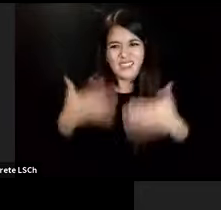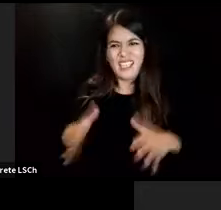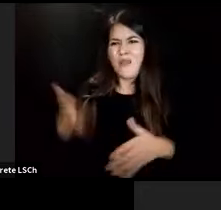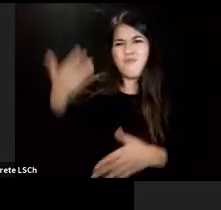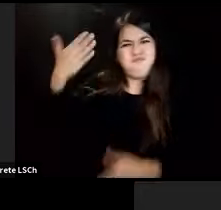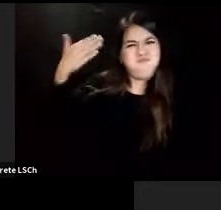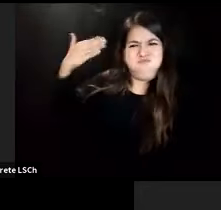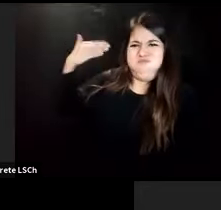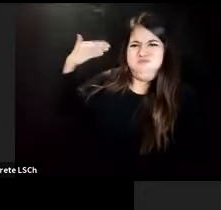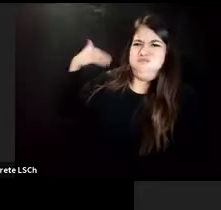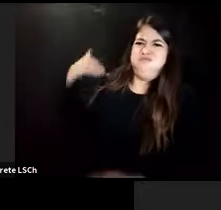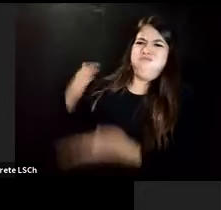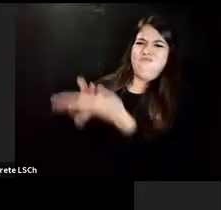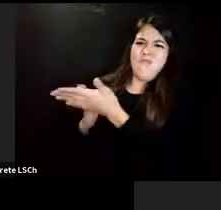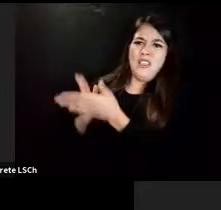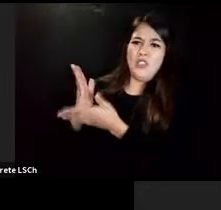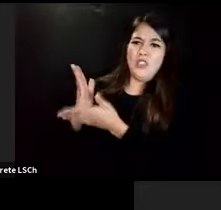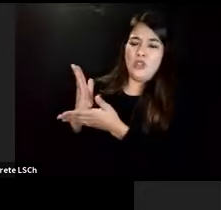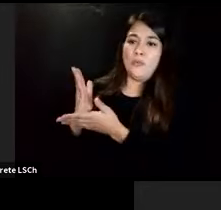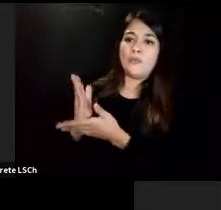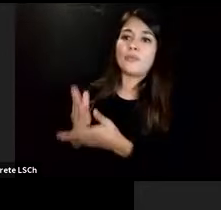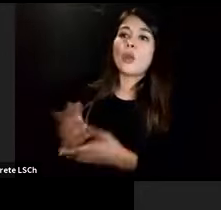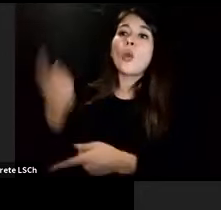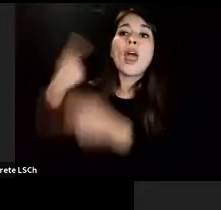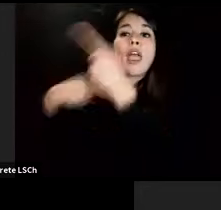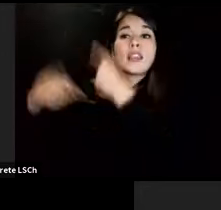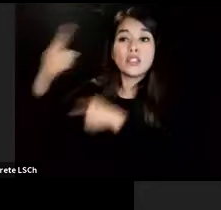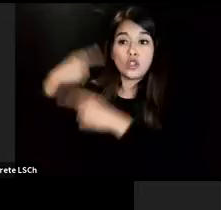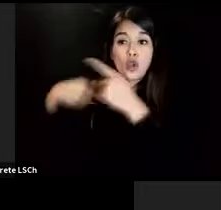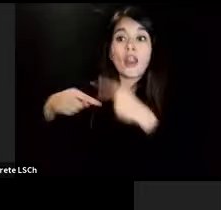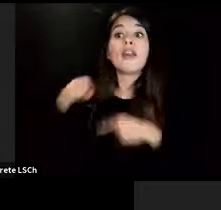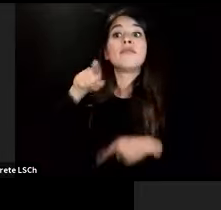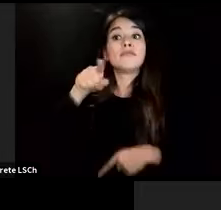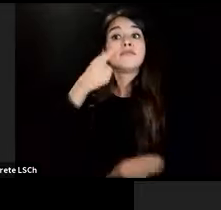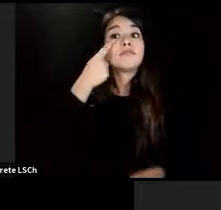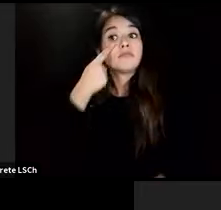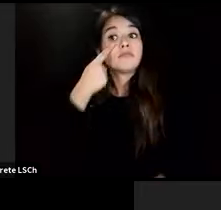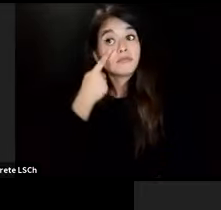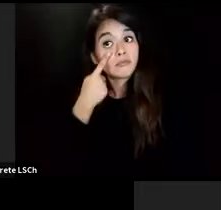historia a la que me parece que hay que prestarle atención